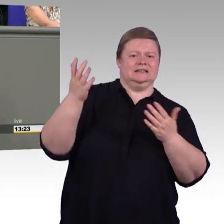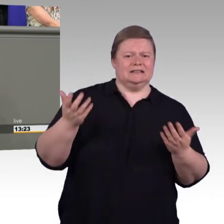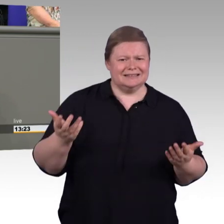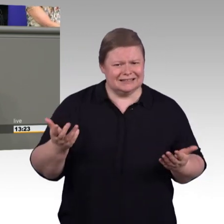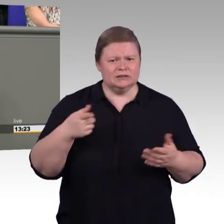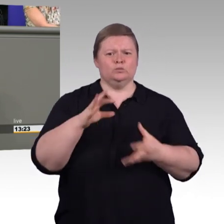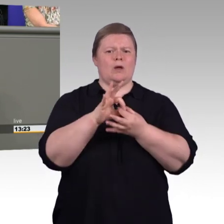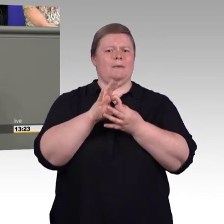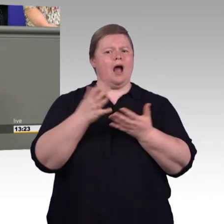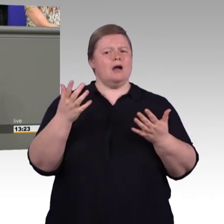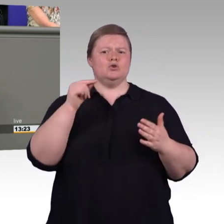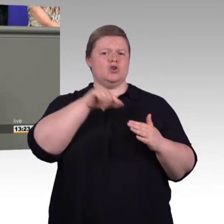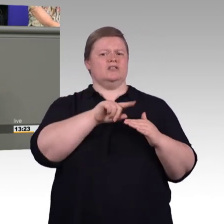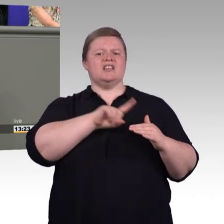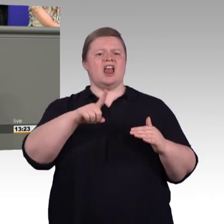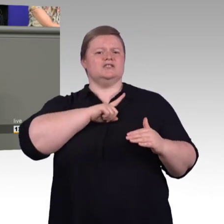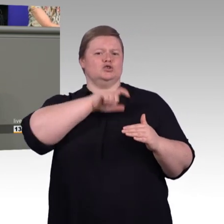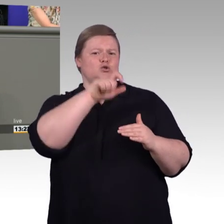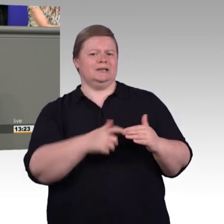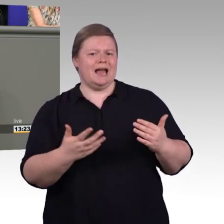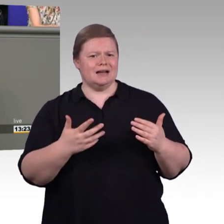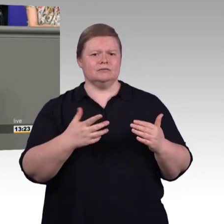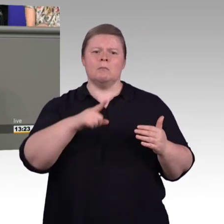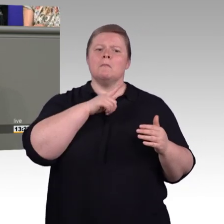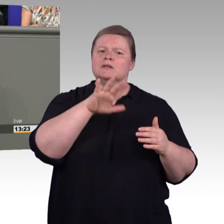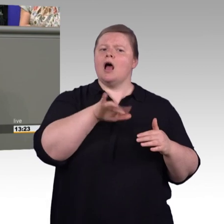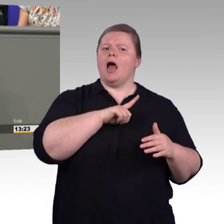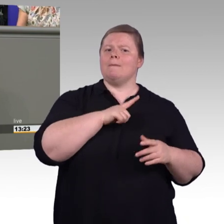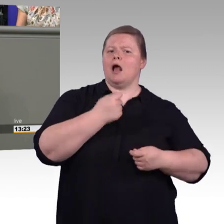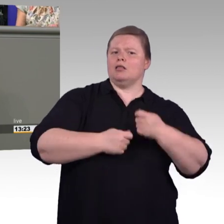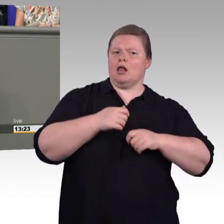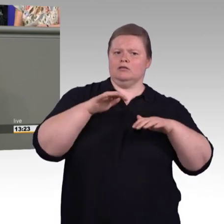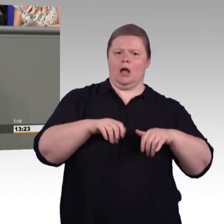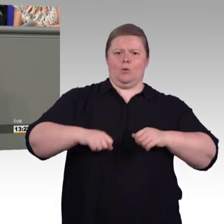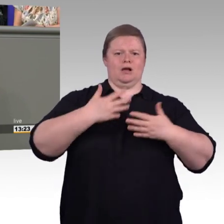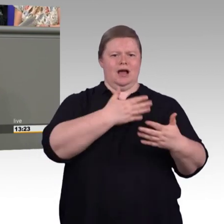in erster Linie dem Schutz des Kindes diene. In diesem Zusammenhang, einfach auch grammatikalisch gesehen,